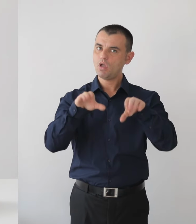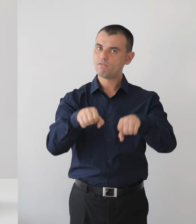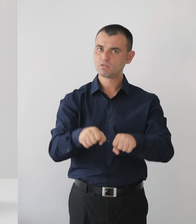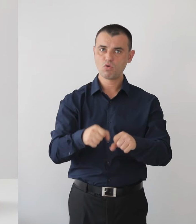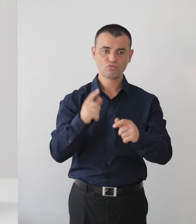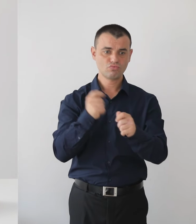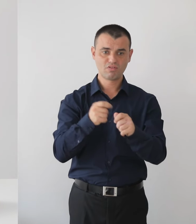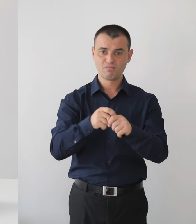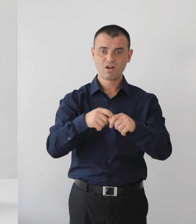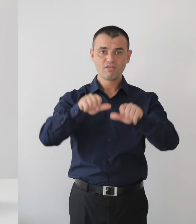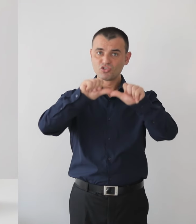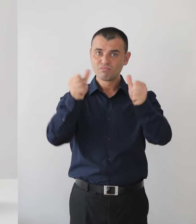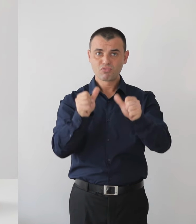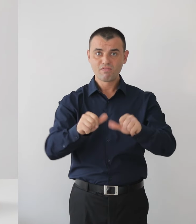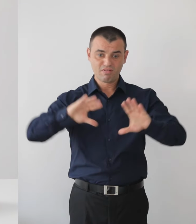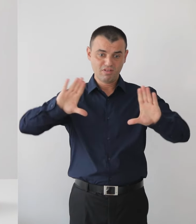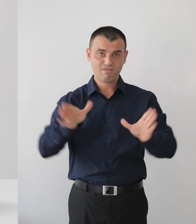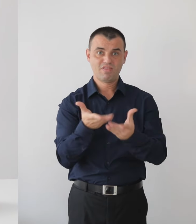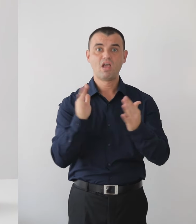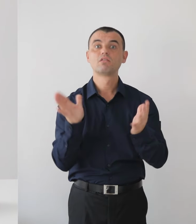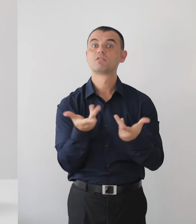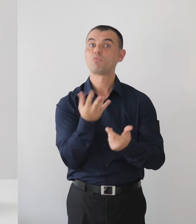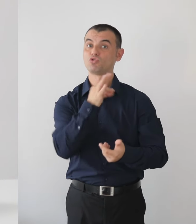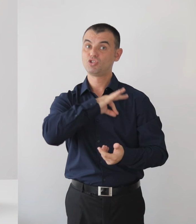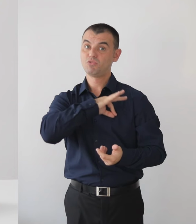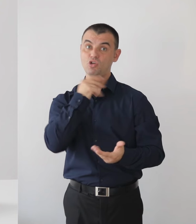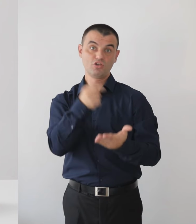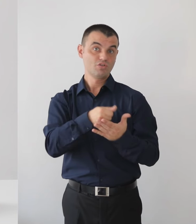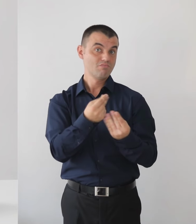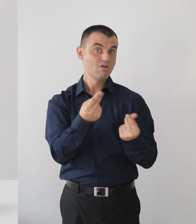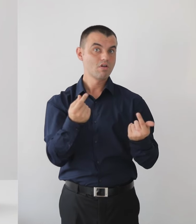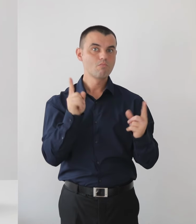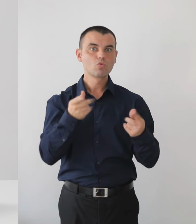Не е възможно да направите профил на акции и незабавно да започнете да печелите много пари.